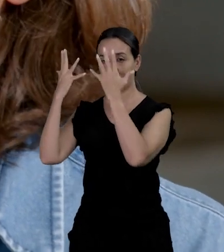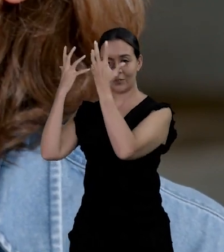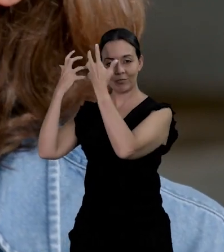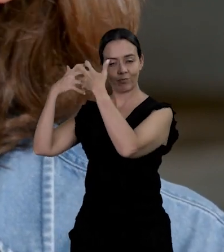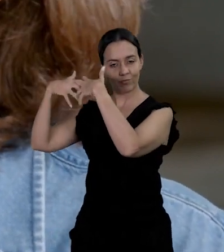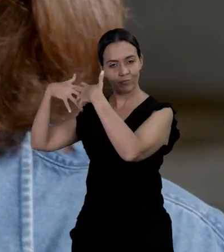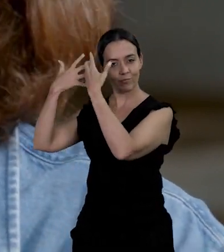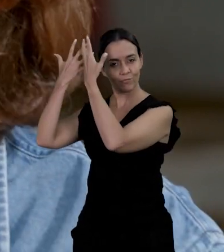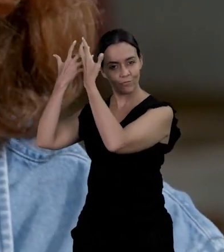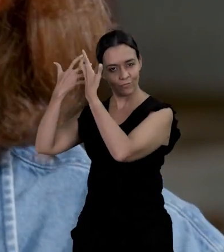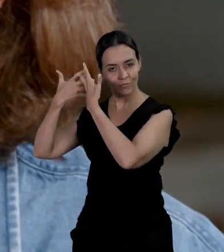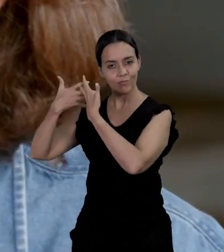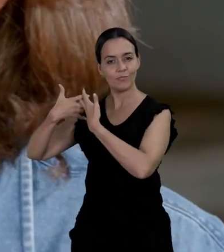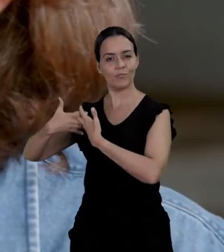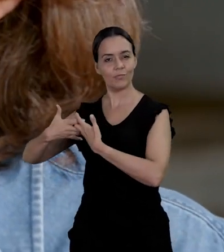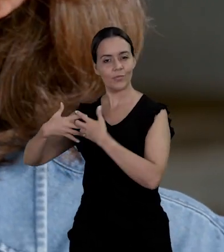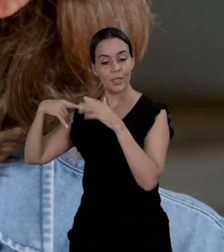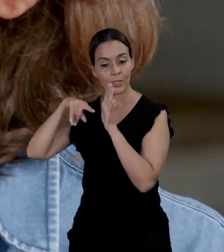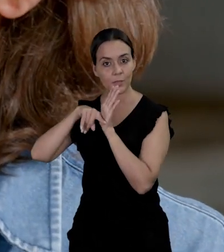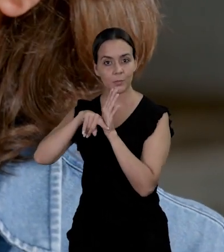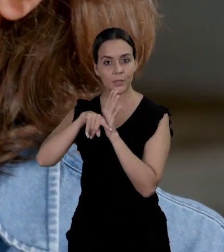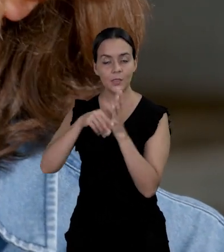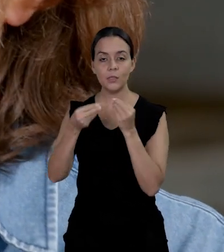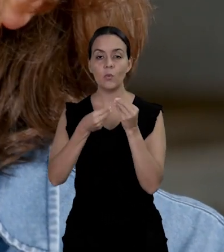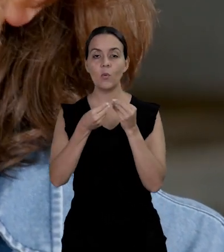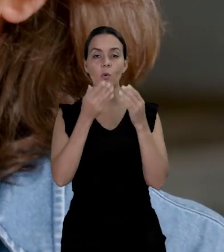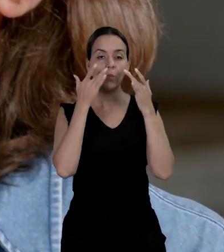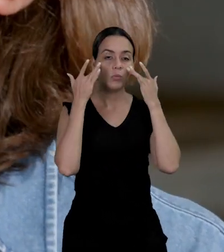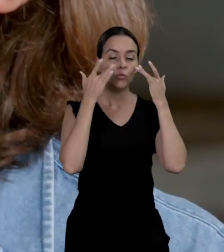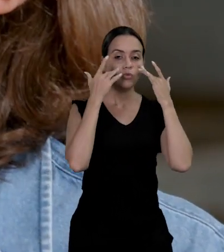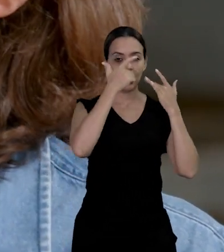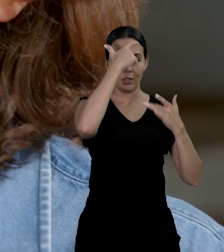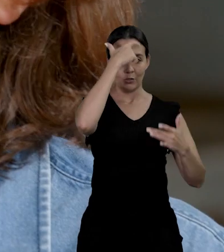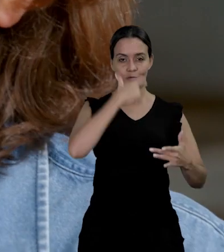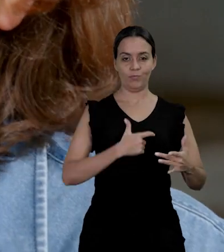e a neurociência da atuação, elas investigam isso.